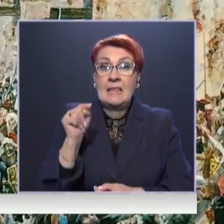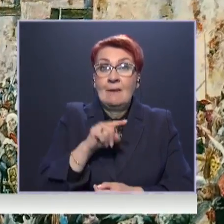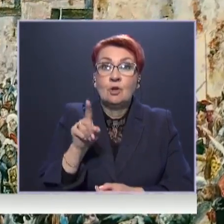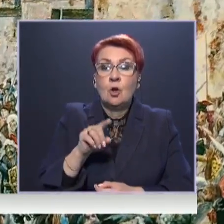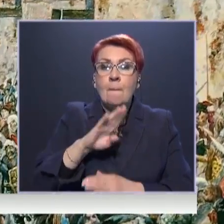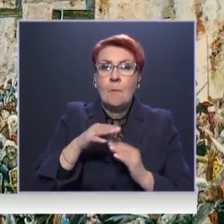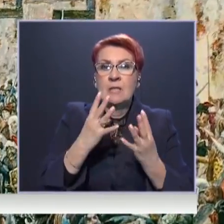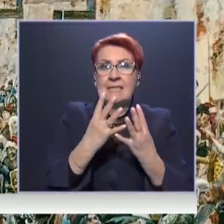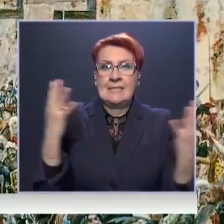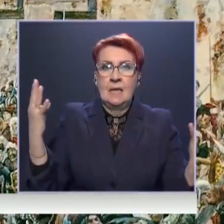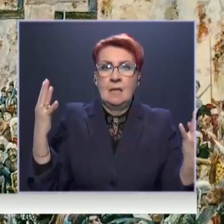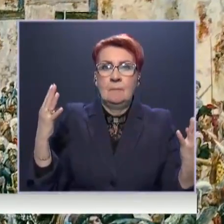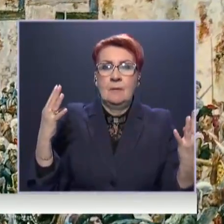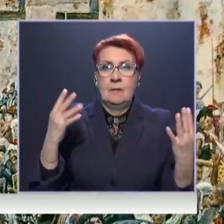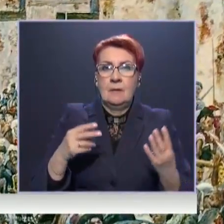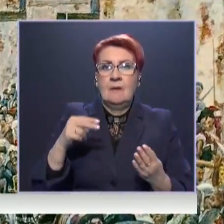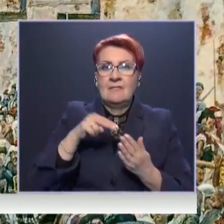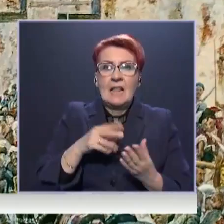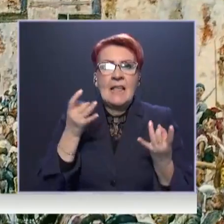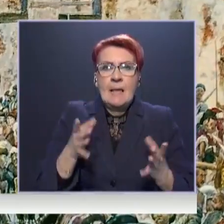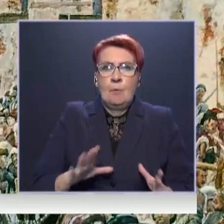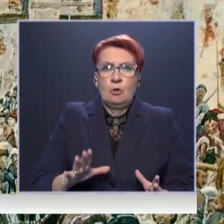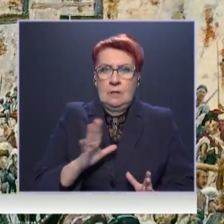Кремля встала не просто очередная армия а совершенно